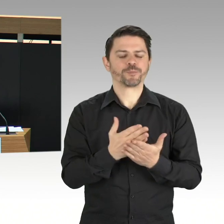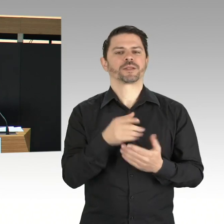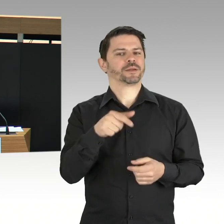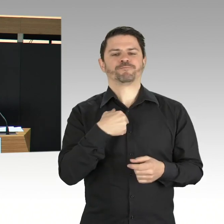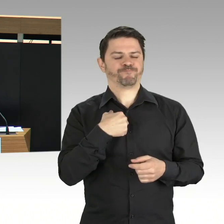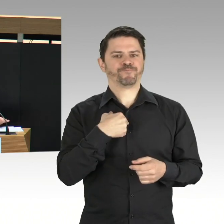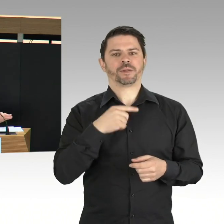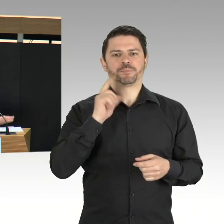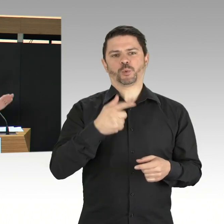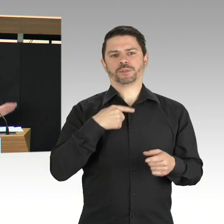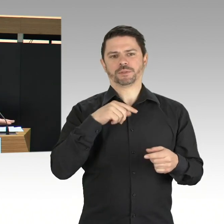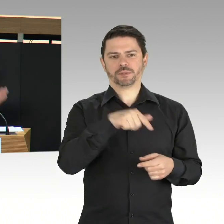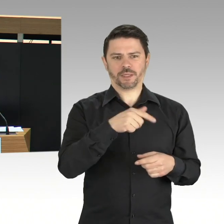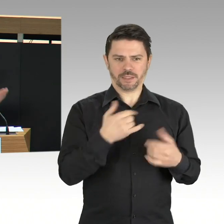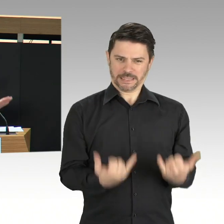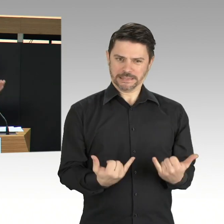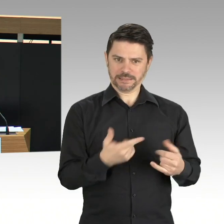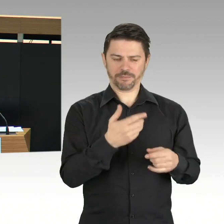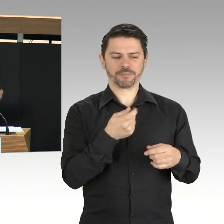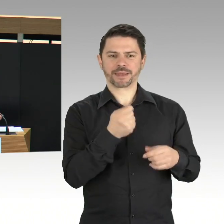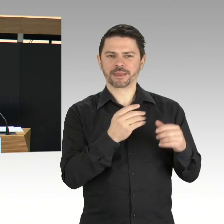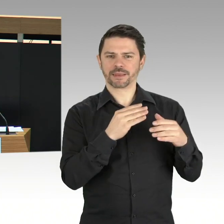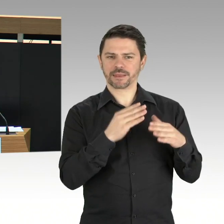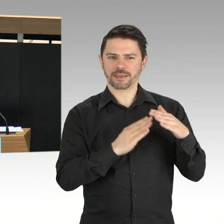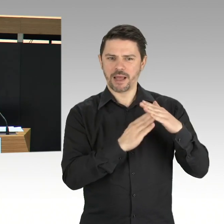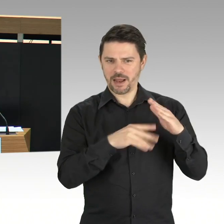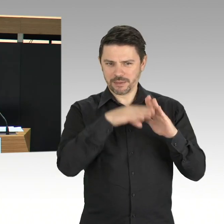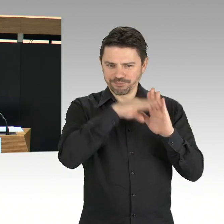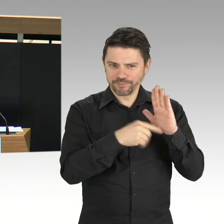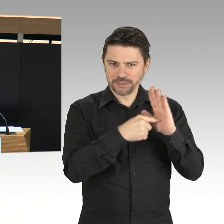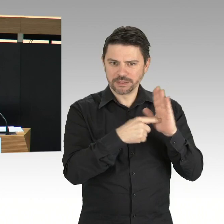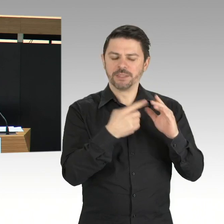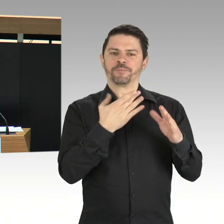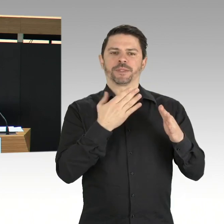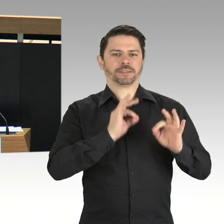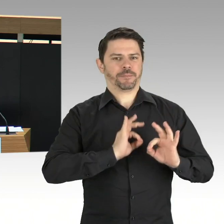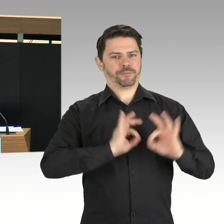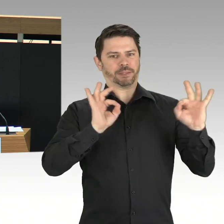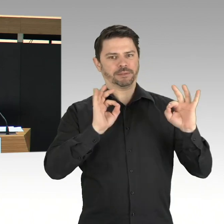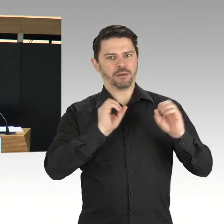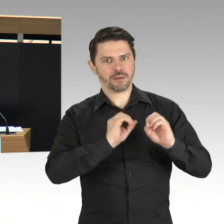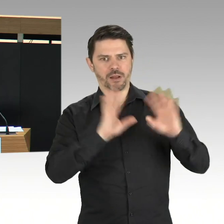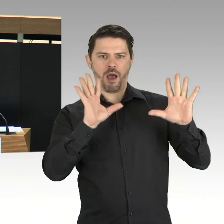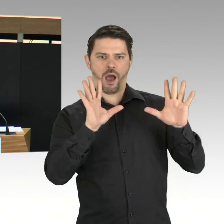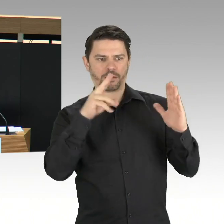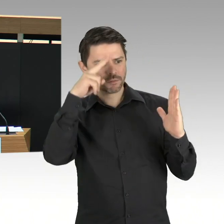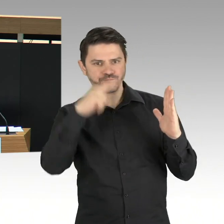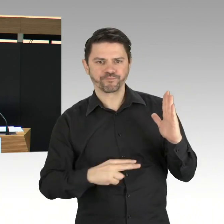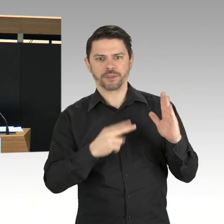gemeinsam diese Atempause der Berlinerinnen und Berliner zu nutzen, das als Spielraum zu nutzen und das Gesetz vor allem jetzt auch gut umzusetzen.